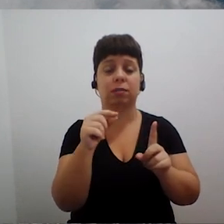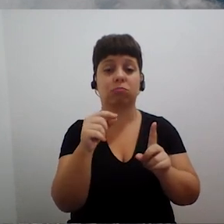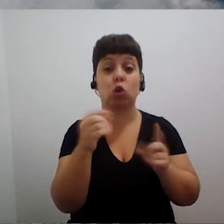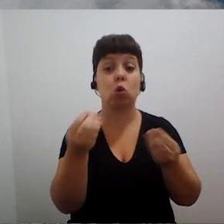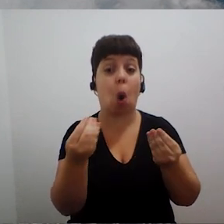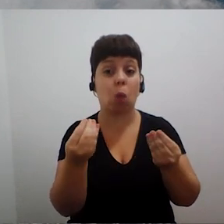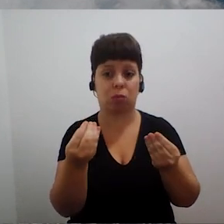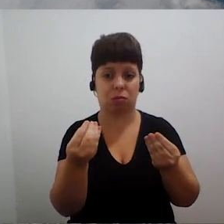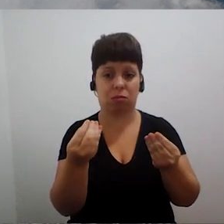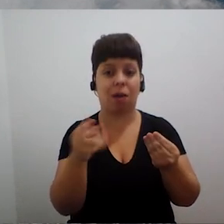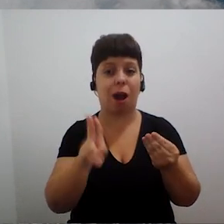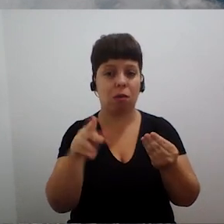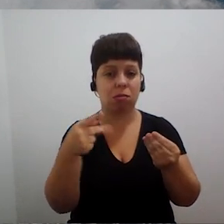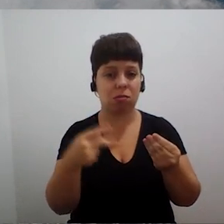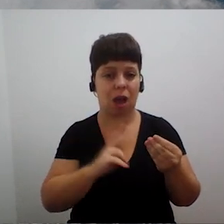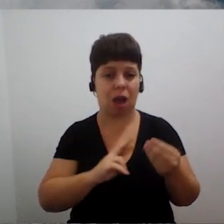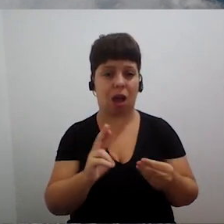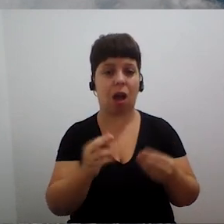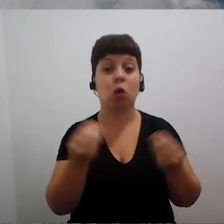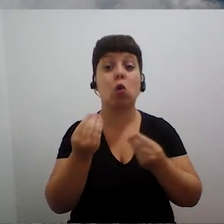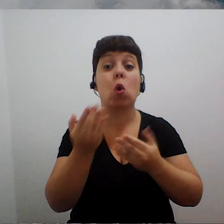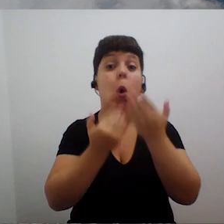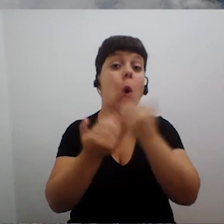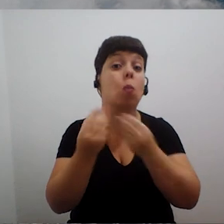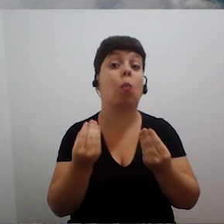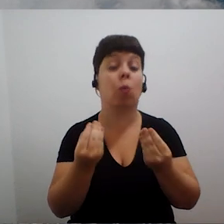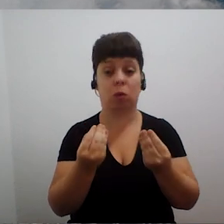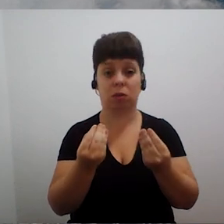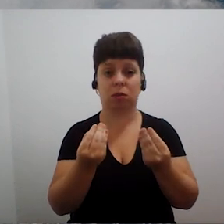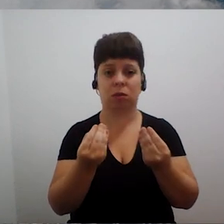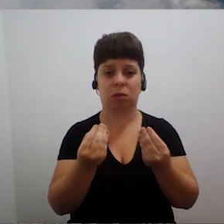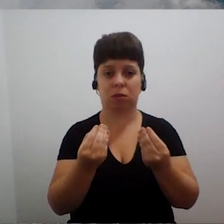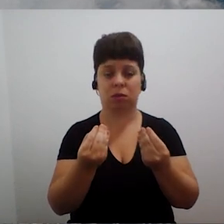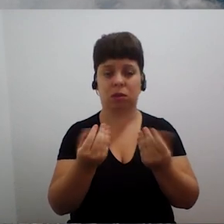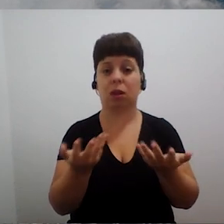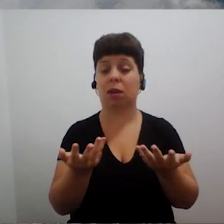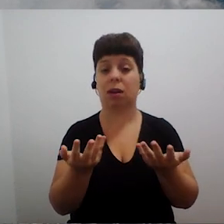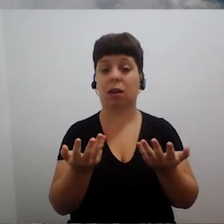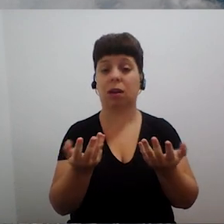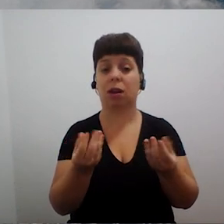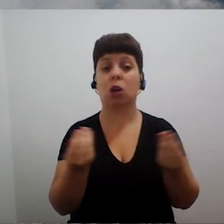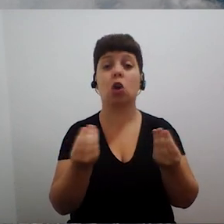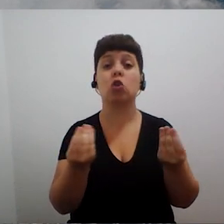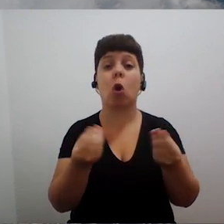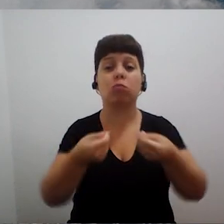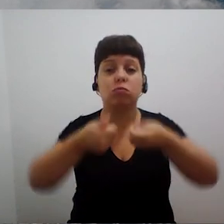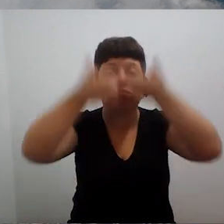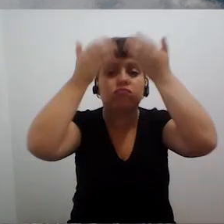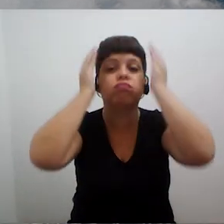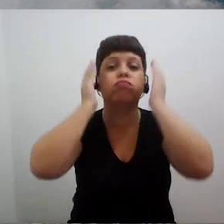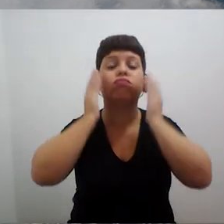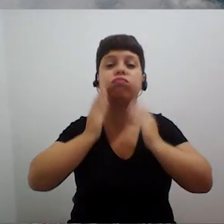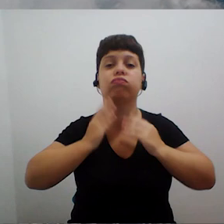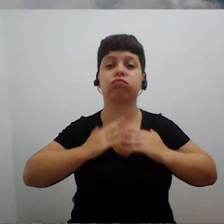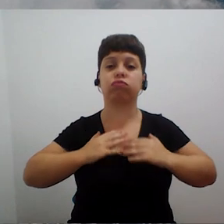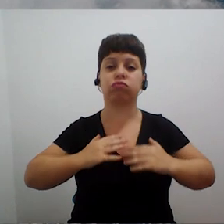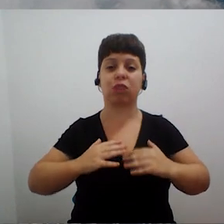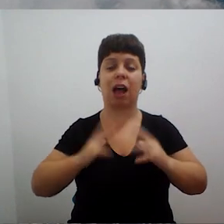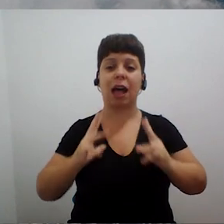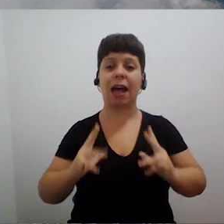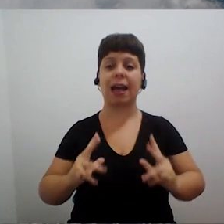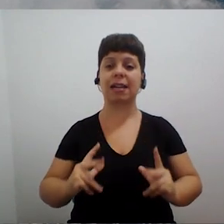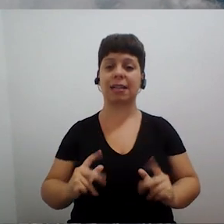o primeiro é que nós não iriamos nos alimentar, como era que nós iríamos nos consagrar de uma certa forma?